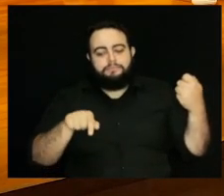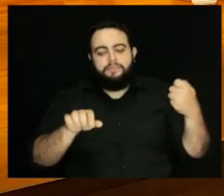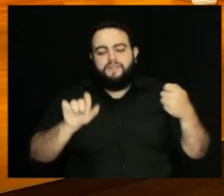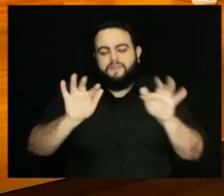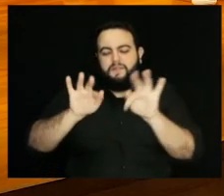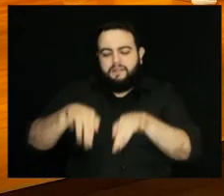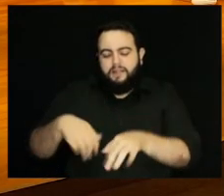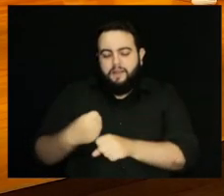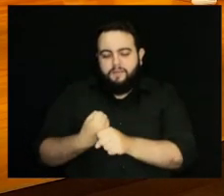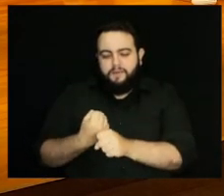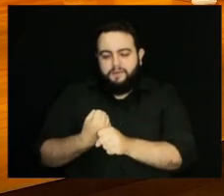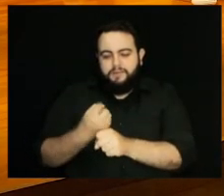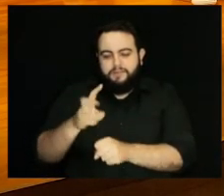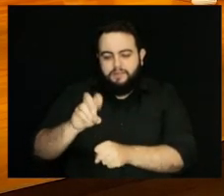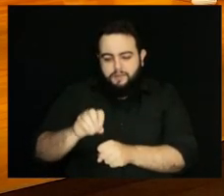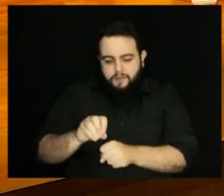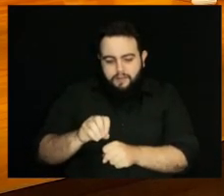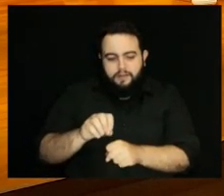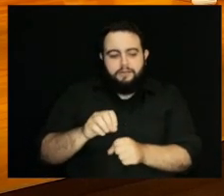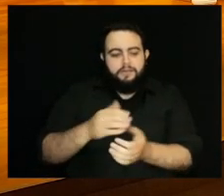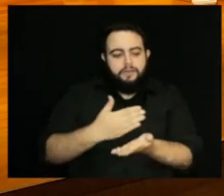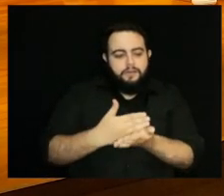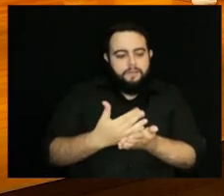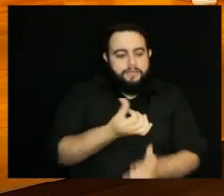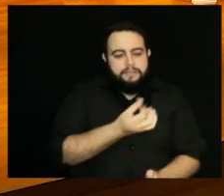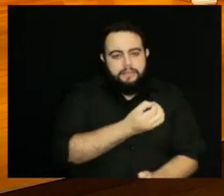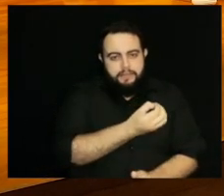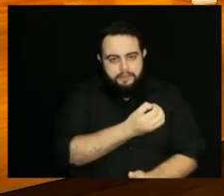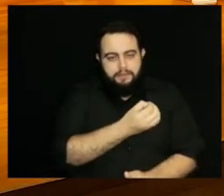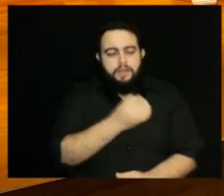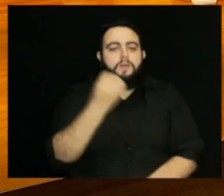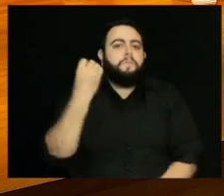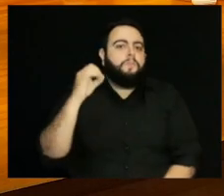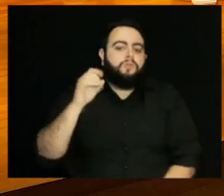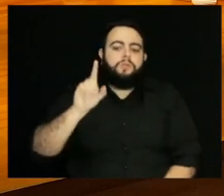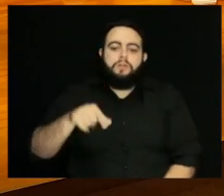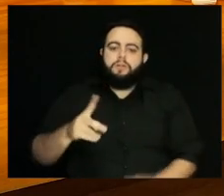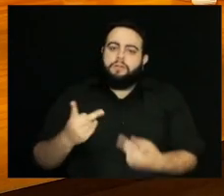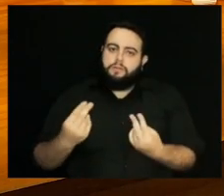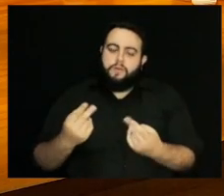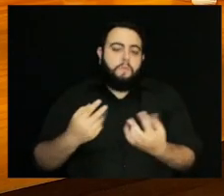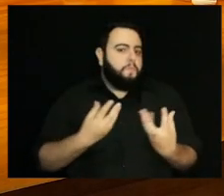anos 60, metade dos anos 60 né. E em Porto Alegre não foi diferente. Teve muitas bandas disso. Quando